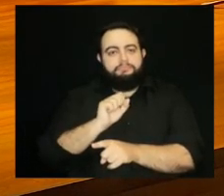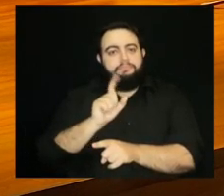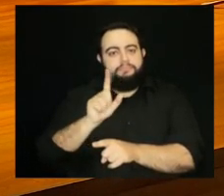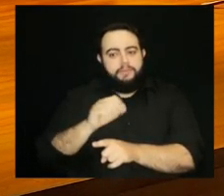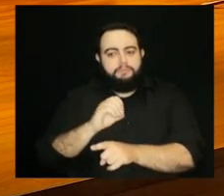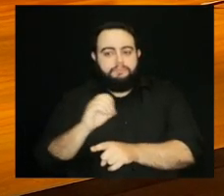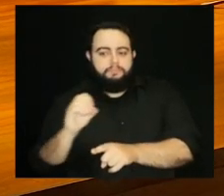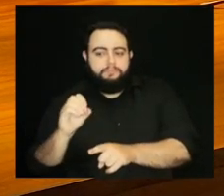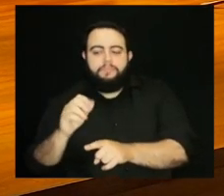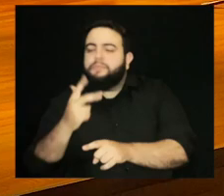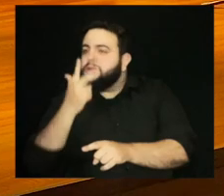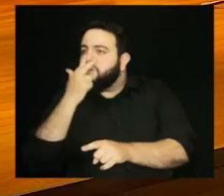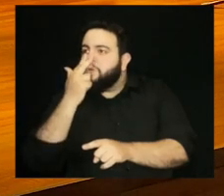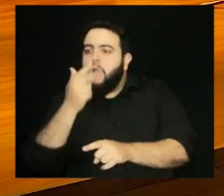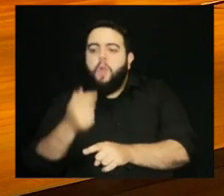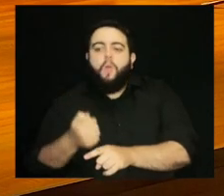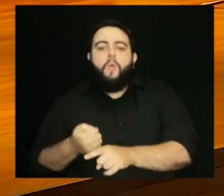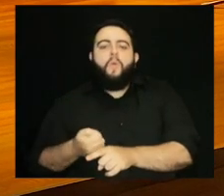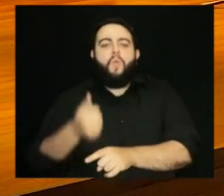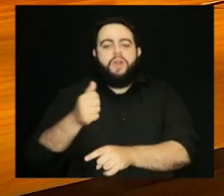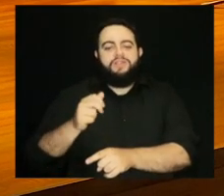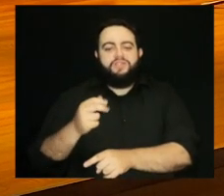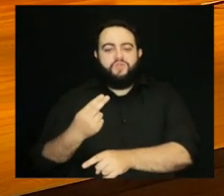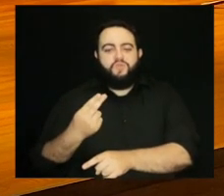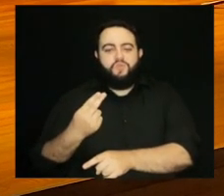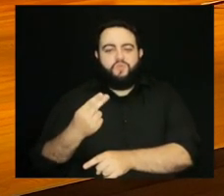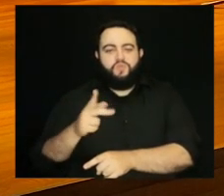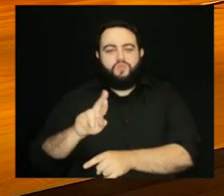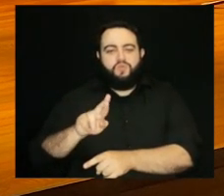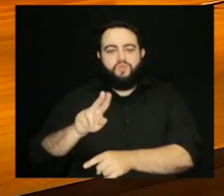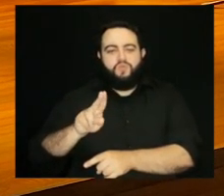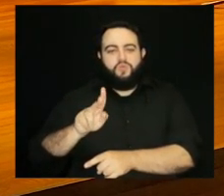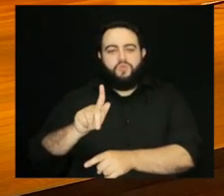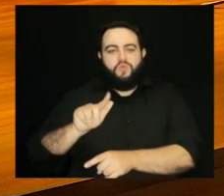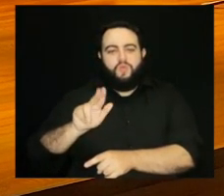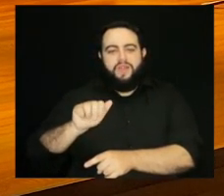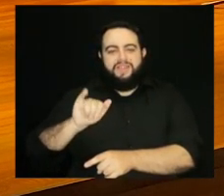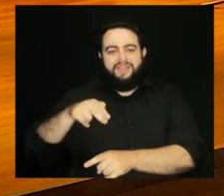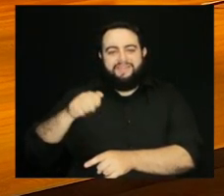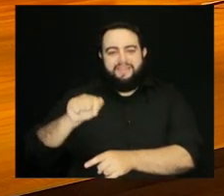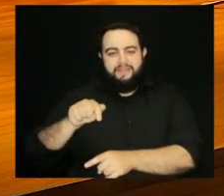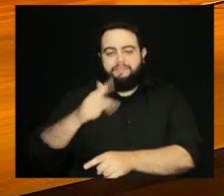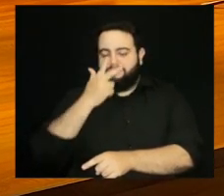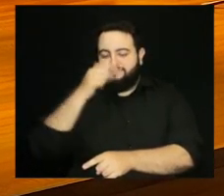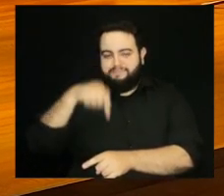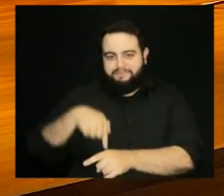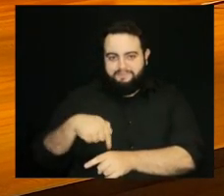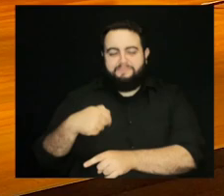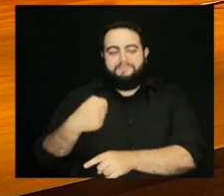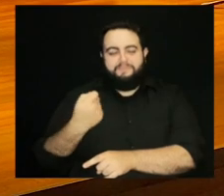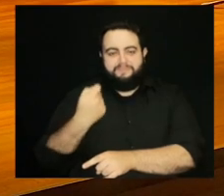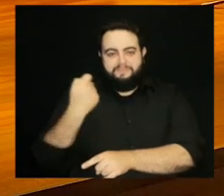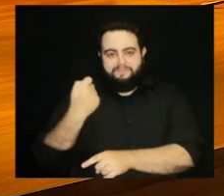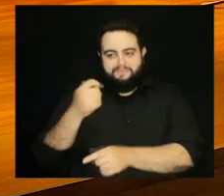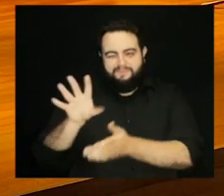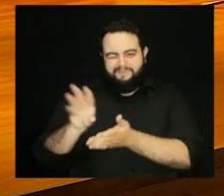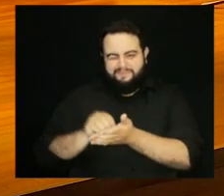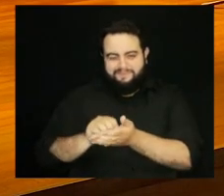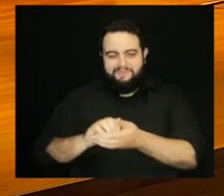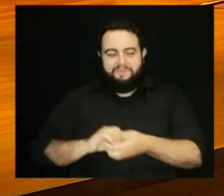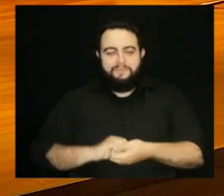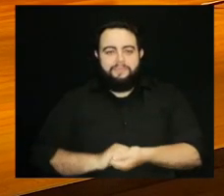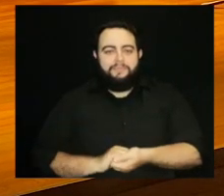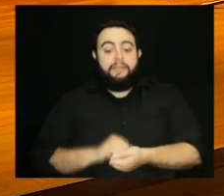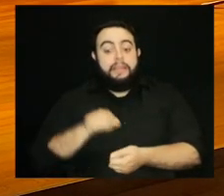Nesse momento começam a se gerar essas músicas e aqui em Porto Alegre não é diferente. Então por